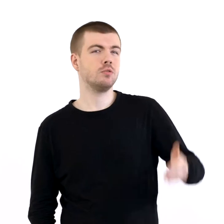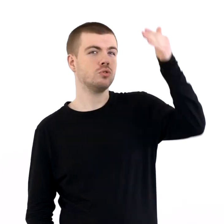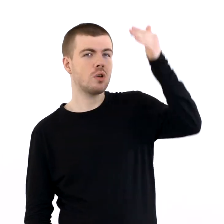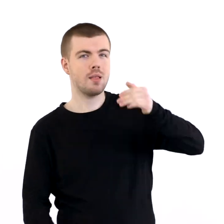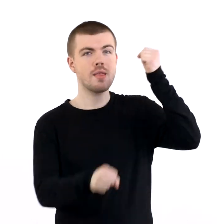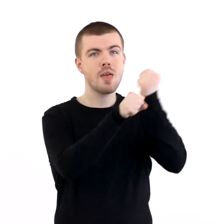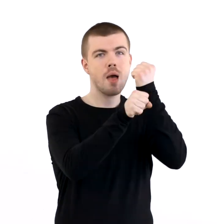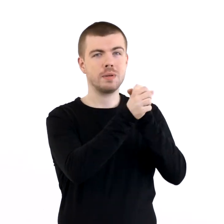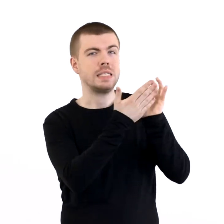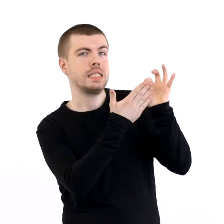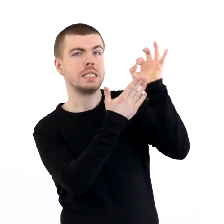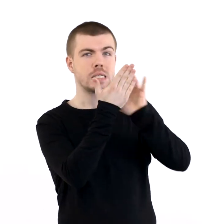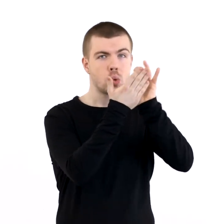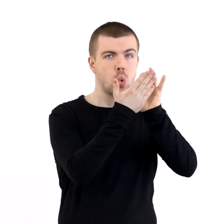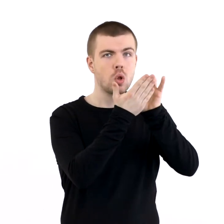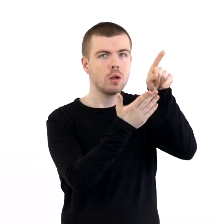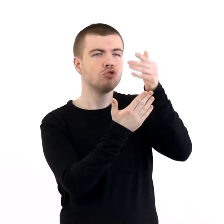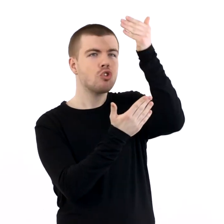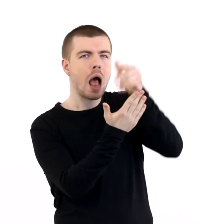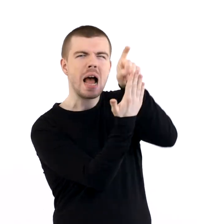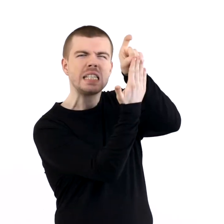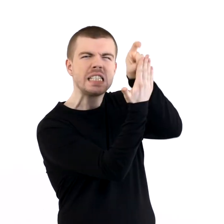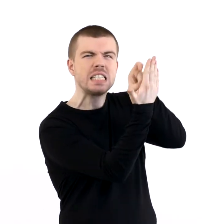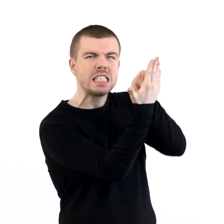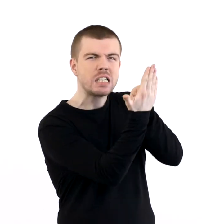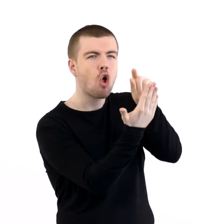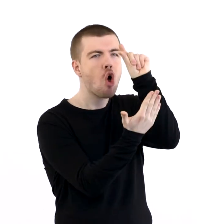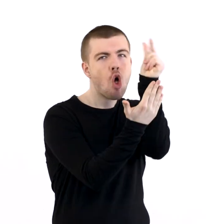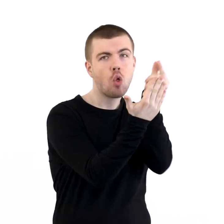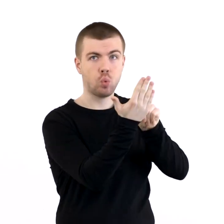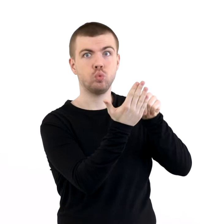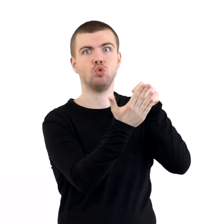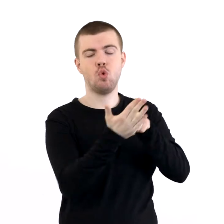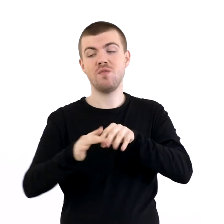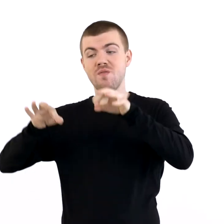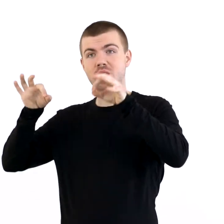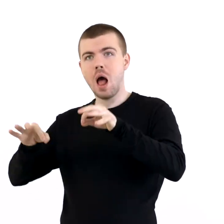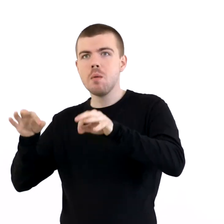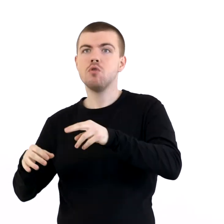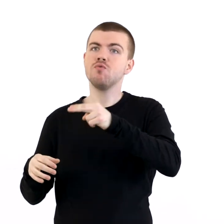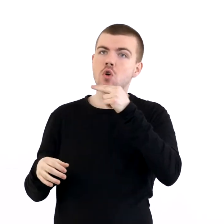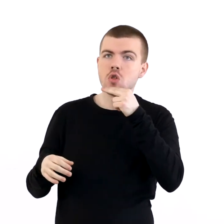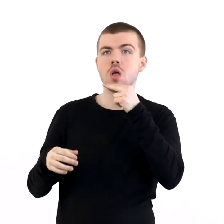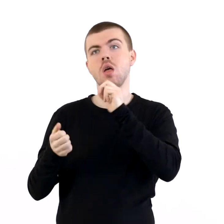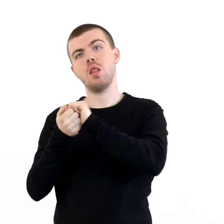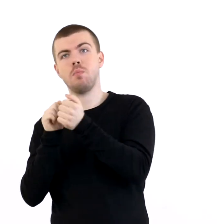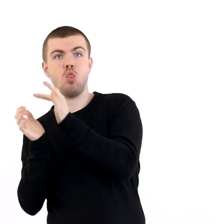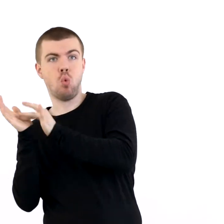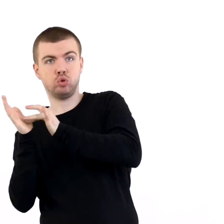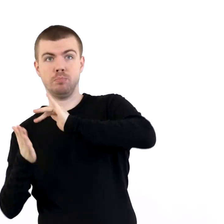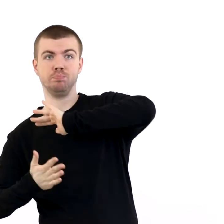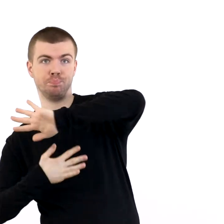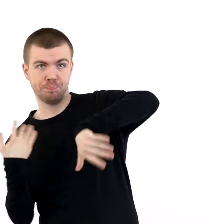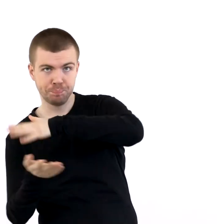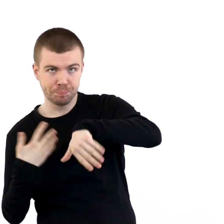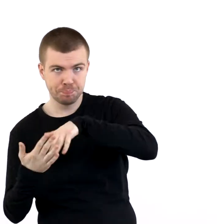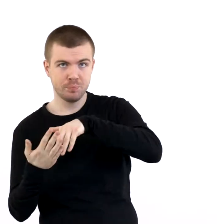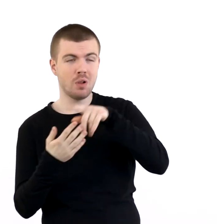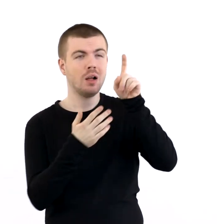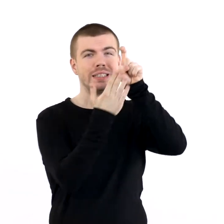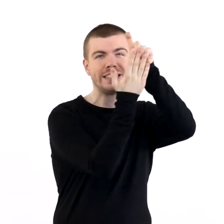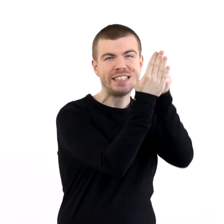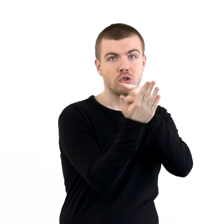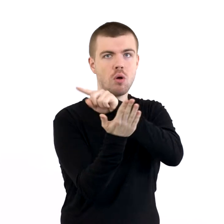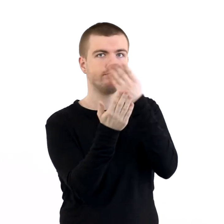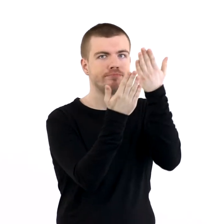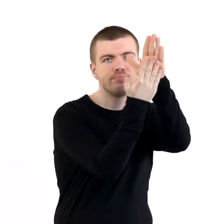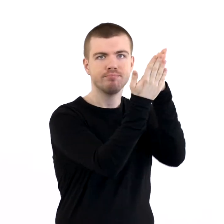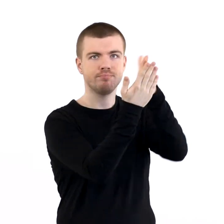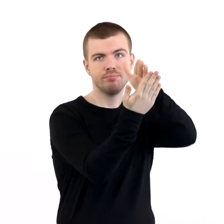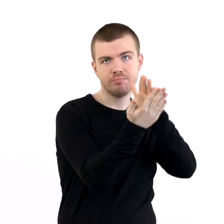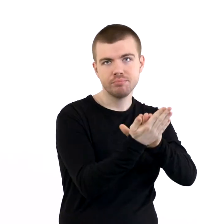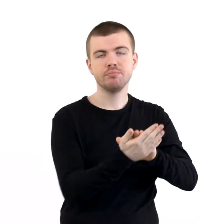Rysunki naskalne były ryte w ścianach, a ich kontury były wypełniane farbą wymieszaną z wodą lub tłuszczem.